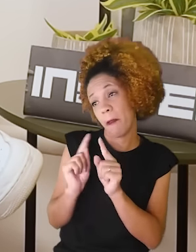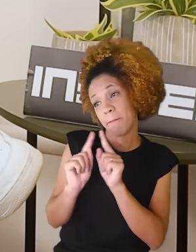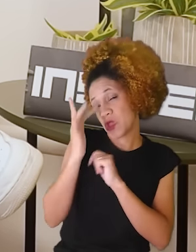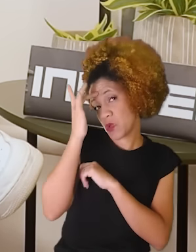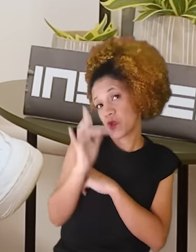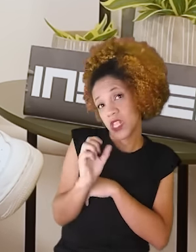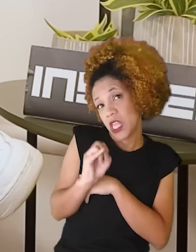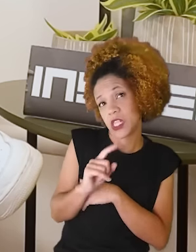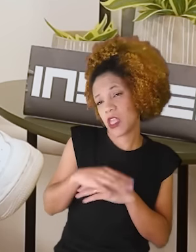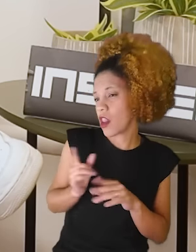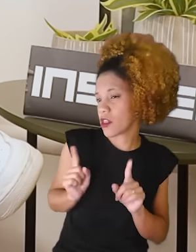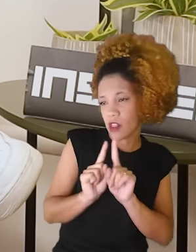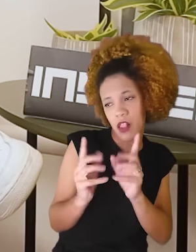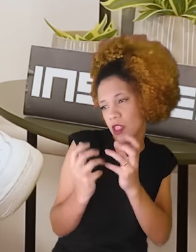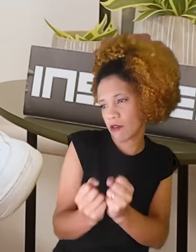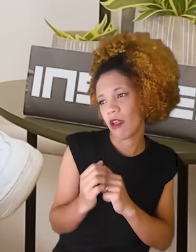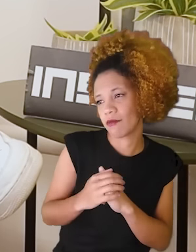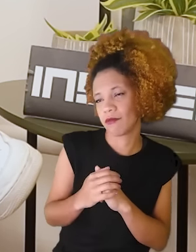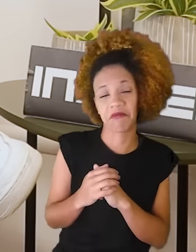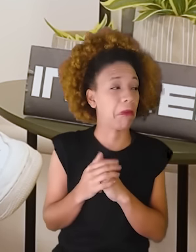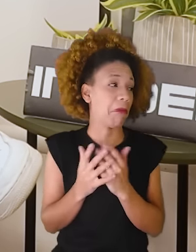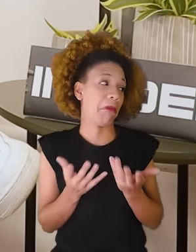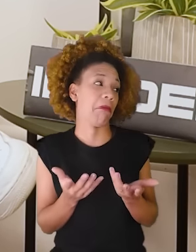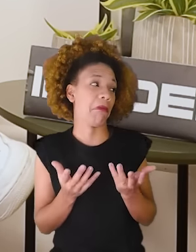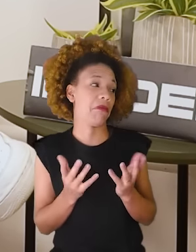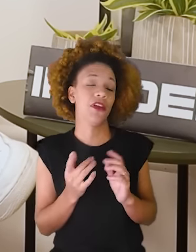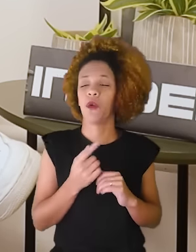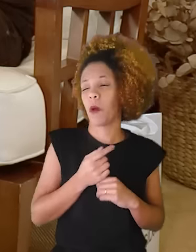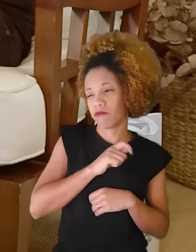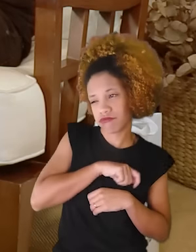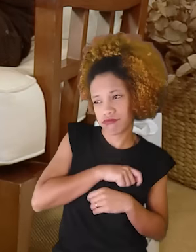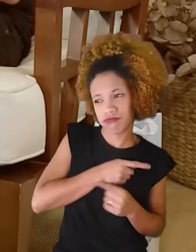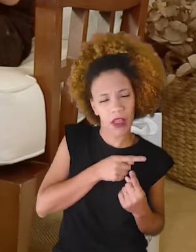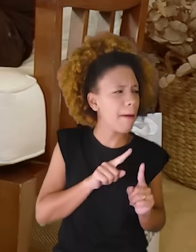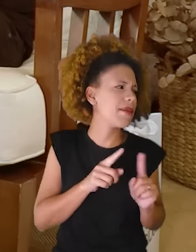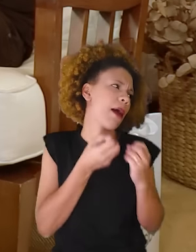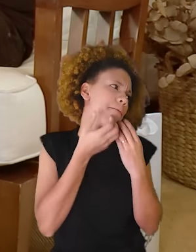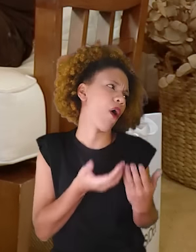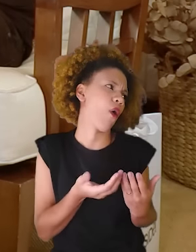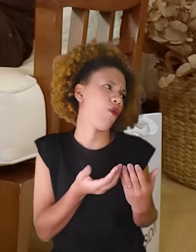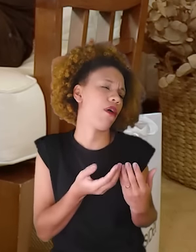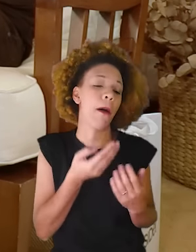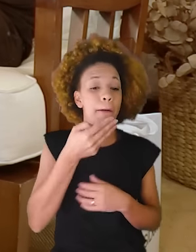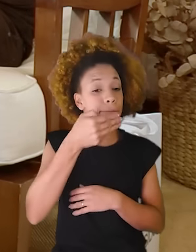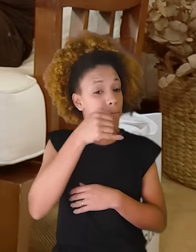sei se eles se colocariam nesse papel sabe de será velho parpar deag mas é bom cara o Minotouro você